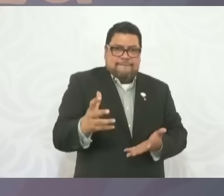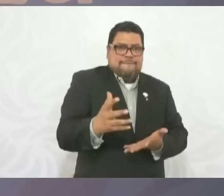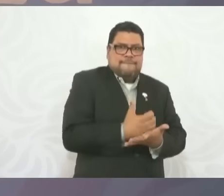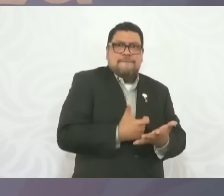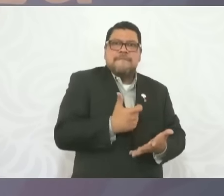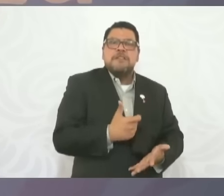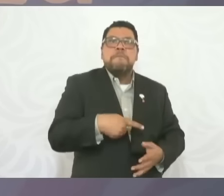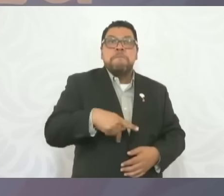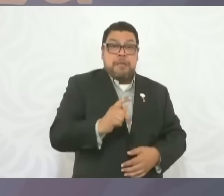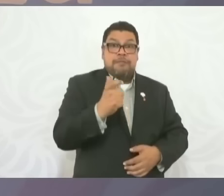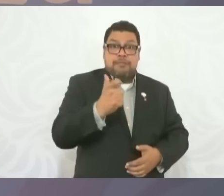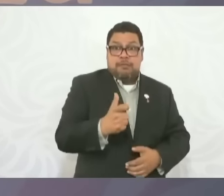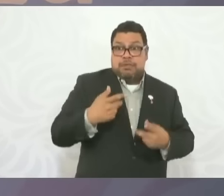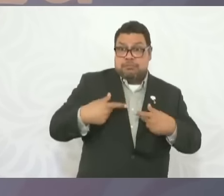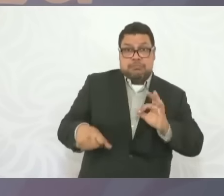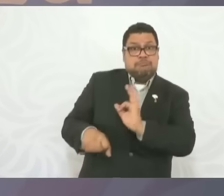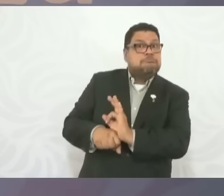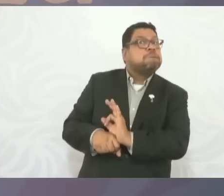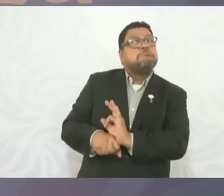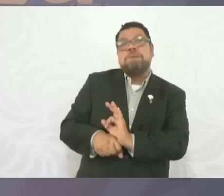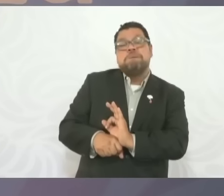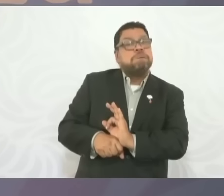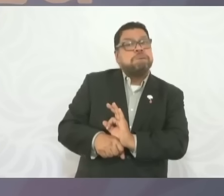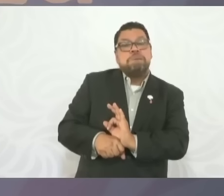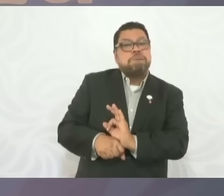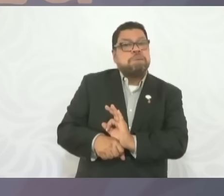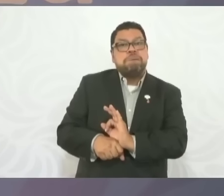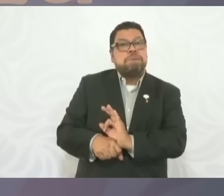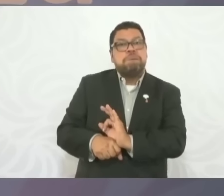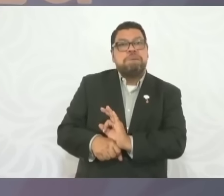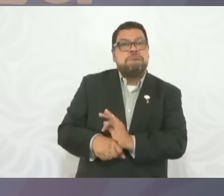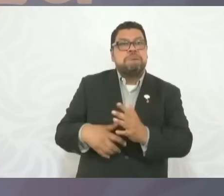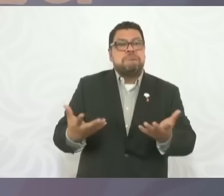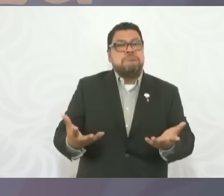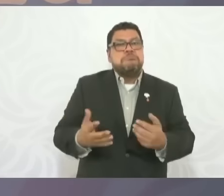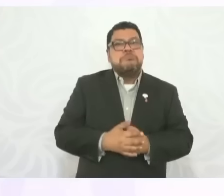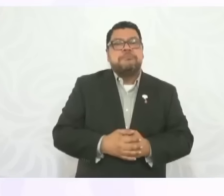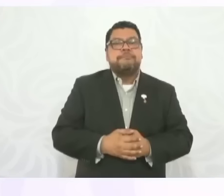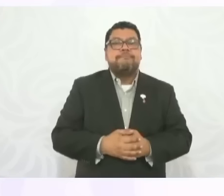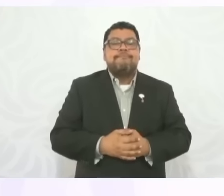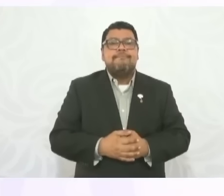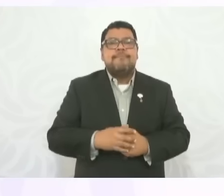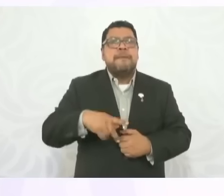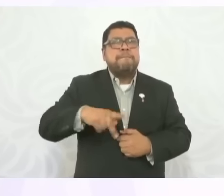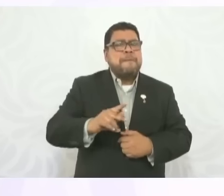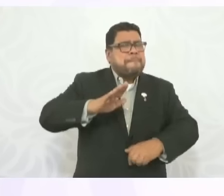esos recursos no se tradujeron en bienestar para las grandes mayorías. Pero el golpe más fuerte